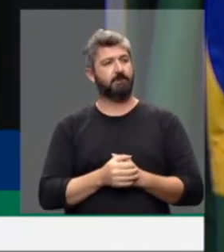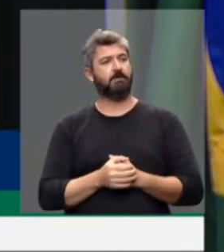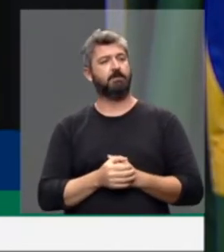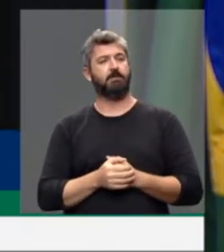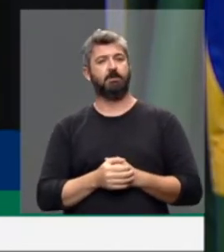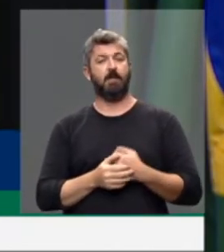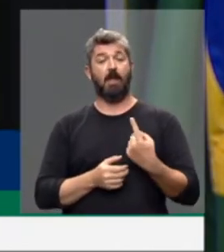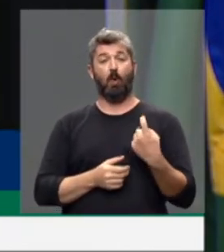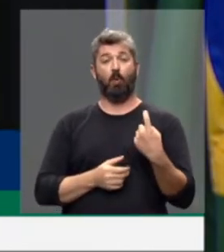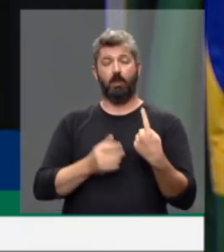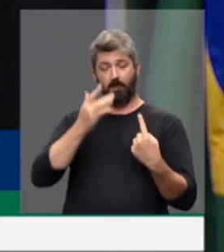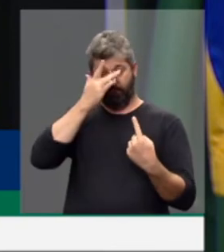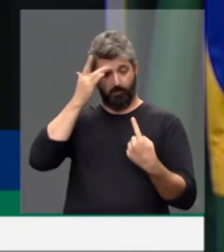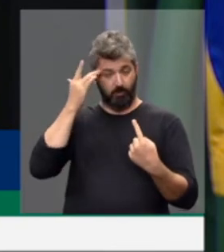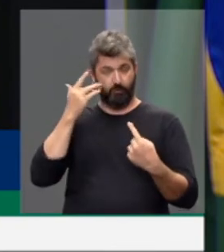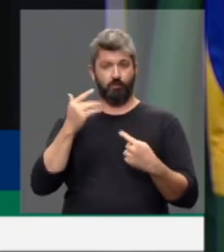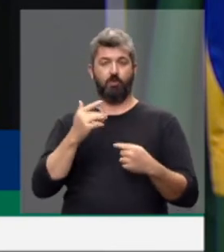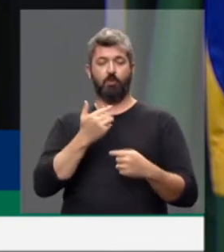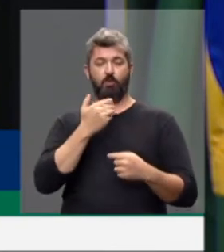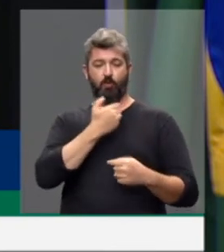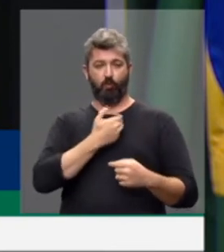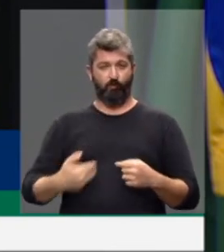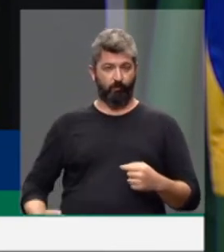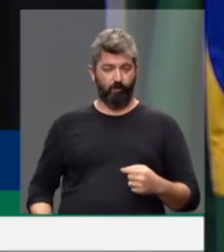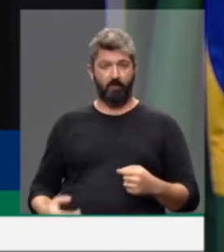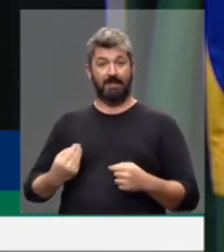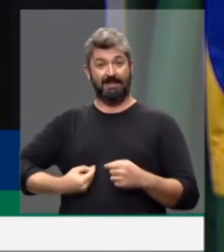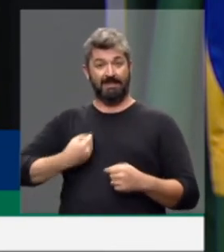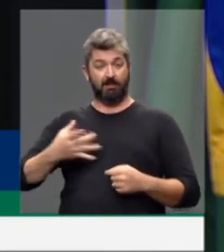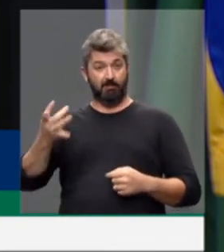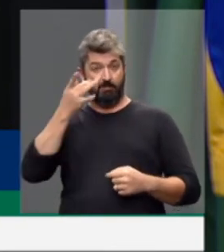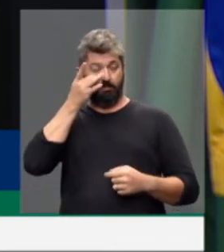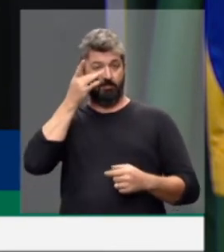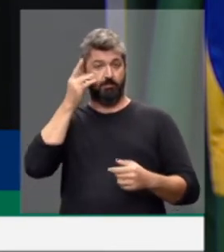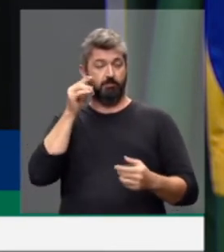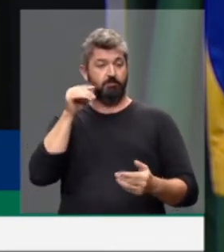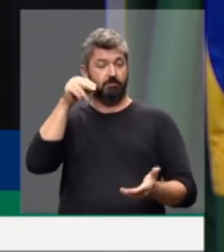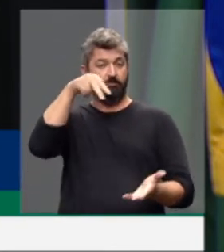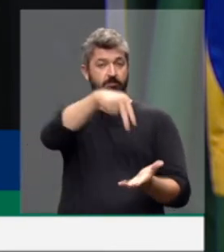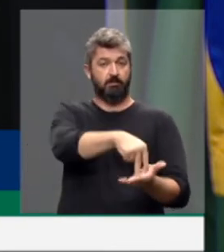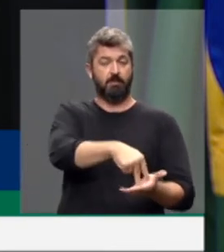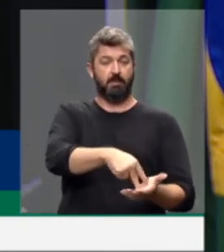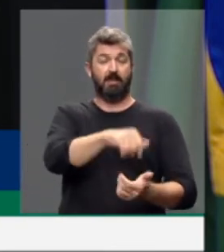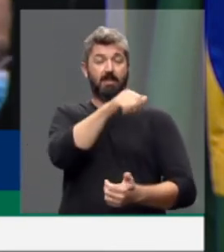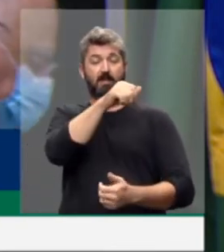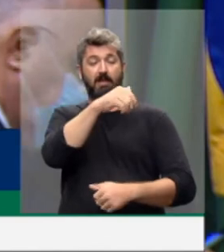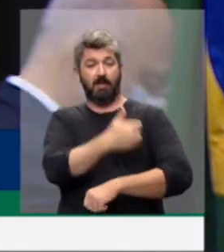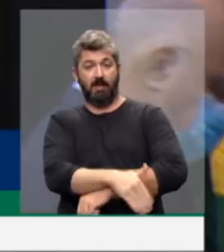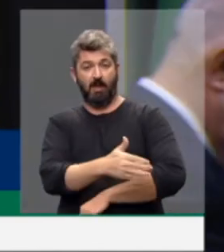QUE NÃO TEM HOME OFFICE, QUE AGORA É NOITE PRATICAMENTE É O ÚNICO AGENTE DO ESTADO QUE ESTÁ PRESENTE, ESTARÁ